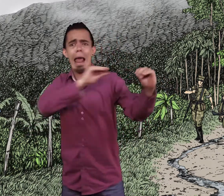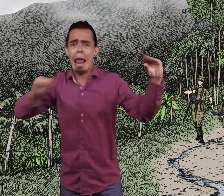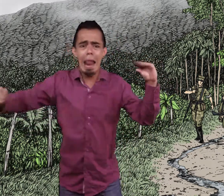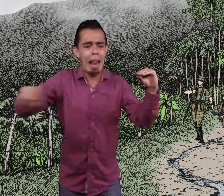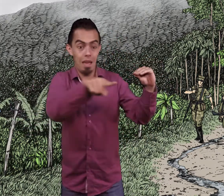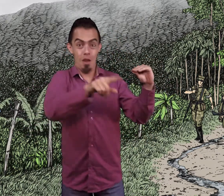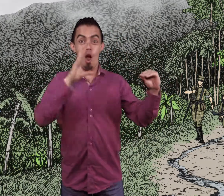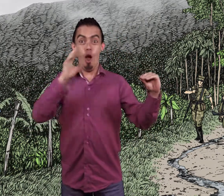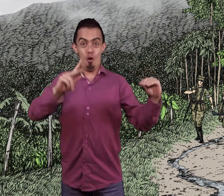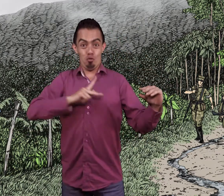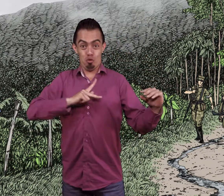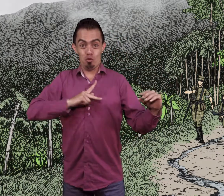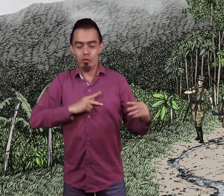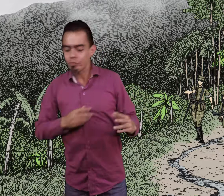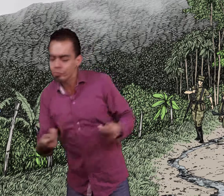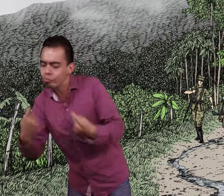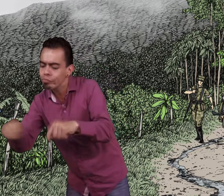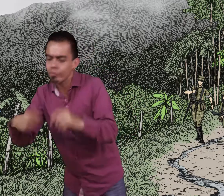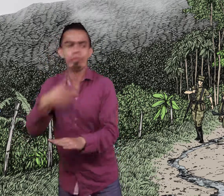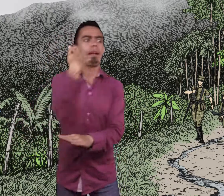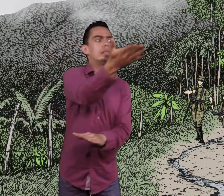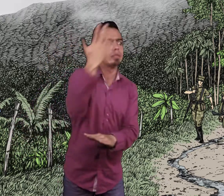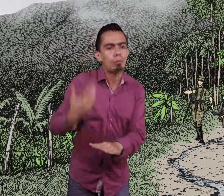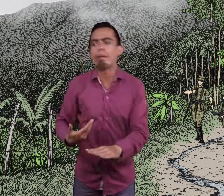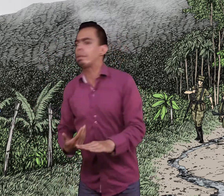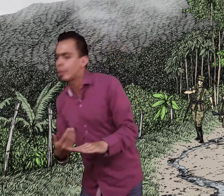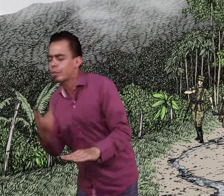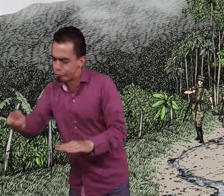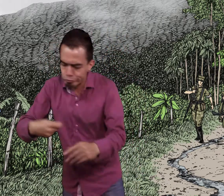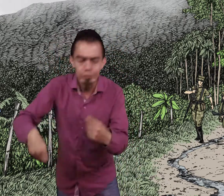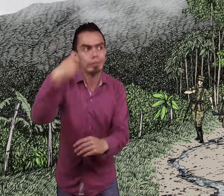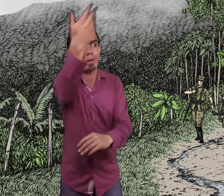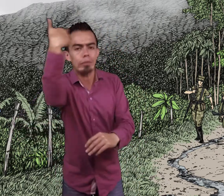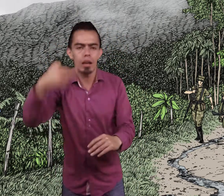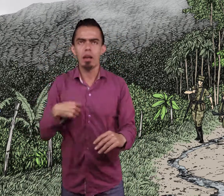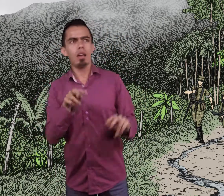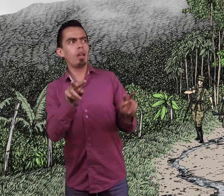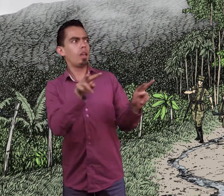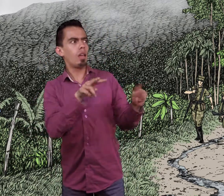todos conversaban preocupados sobre "los muchachos”.